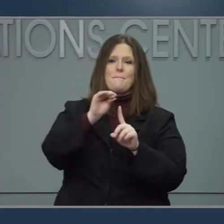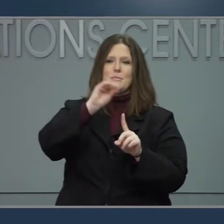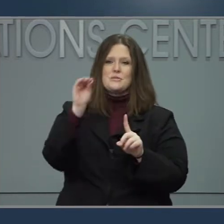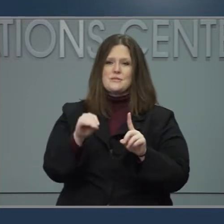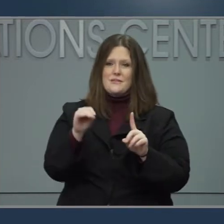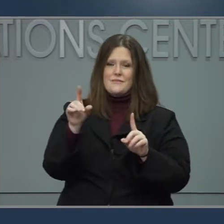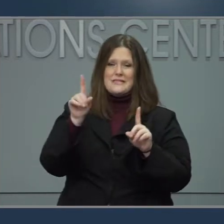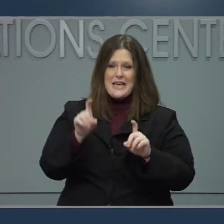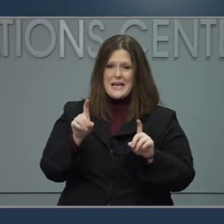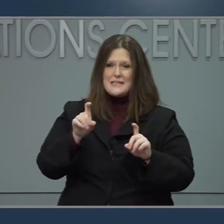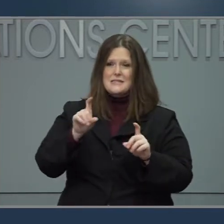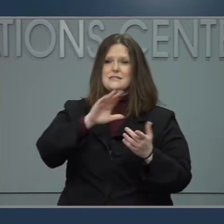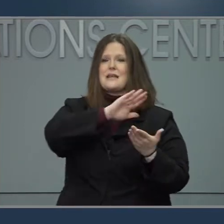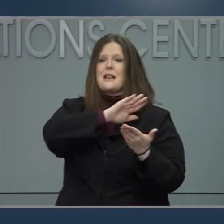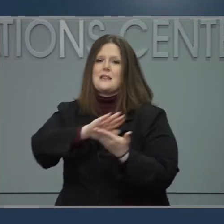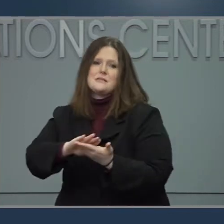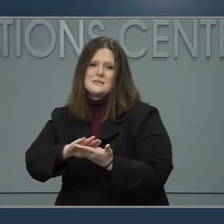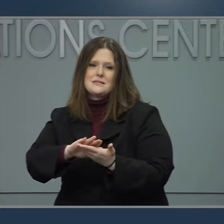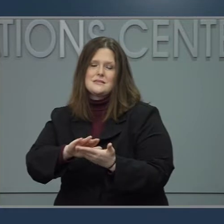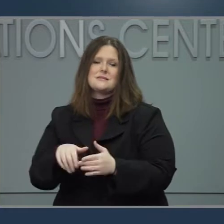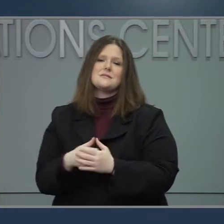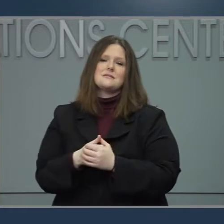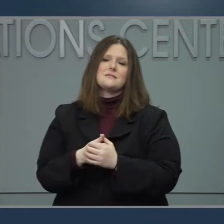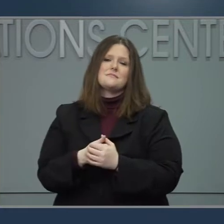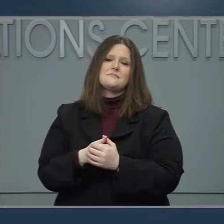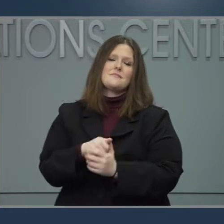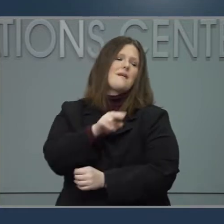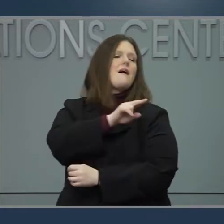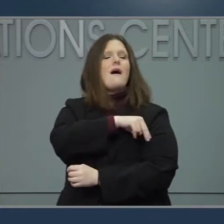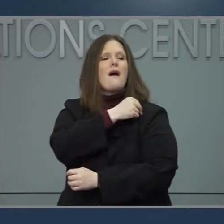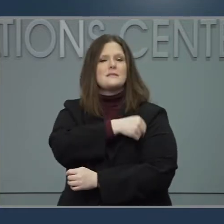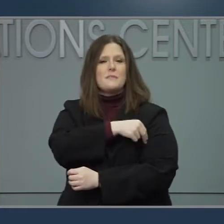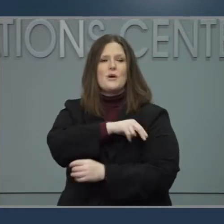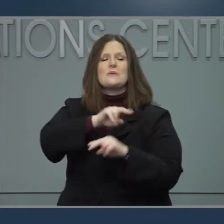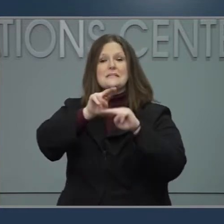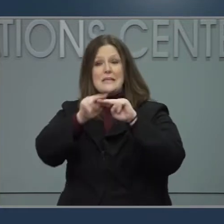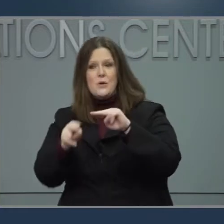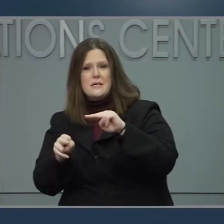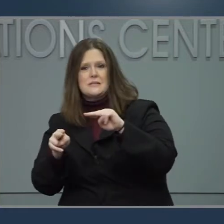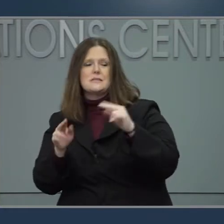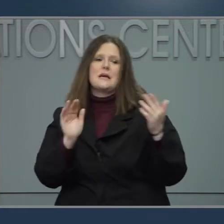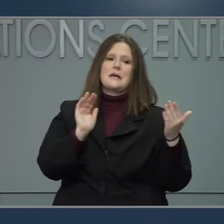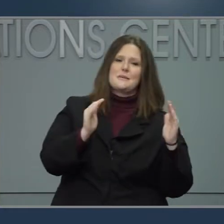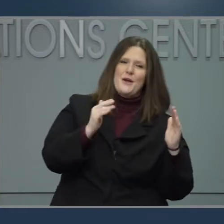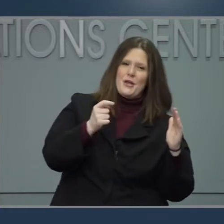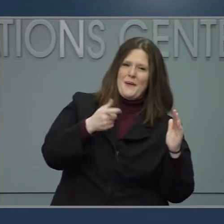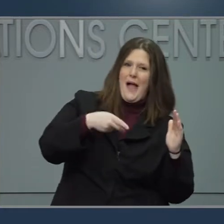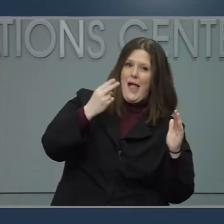trayectoria de hospitalizaciones de Carolina del Norte está bajando, pero sigue estando elevada, por lo que tiene una línea amarilla.